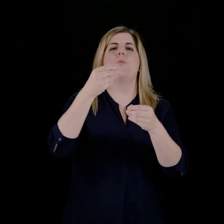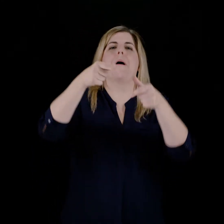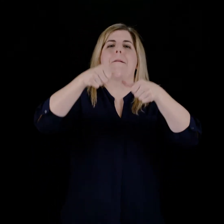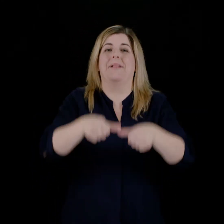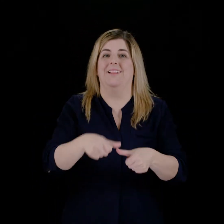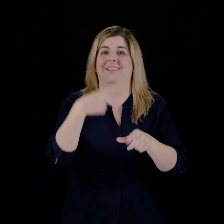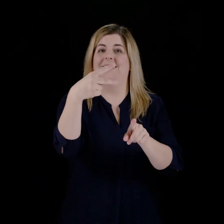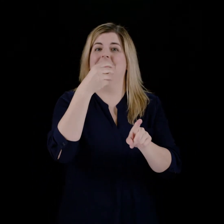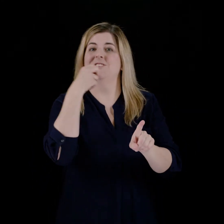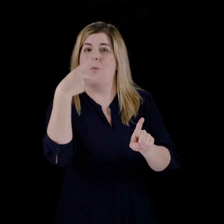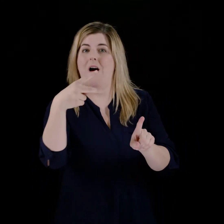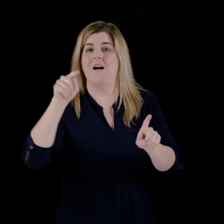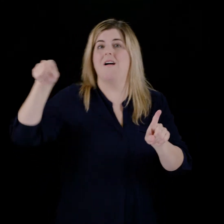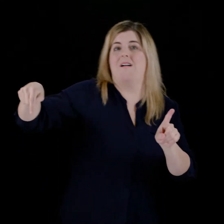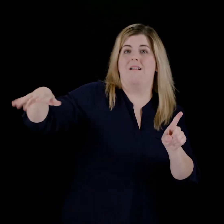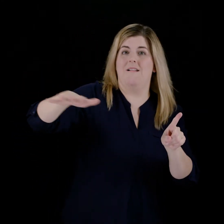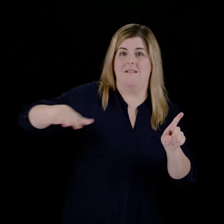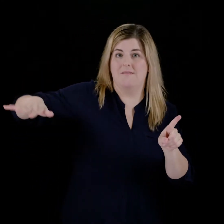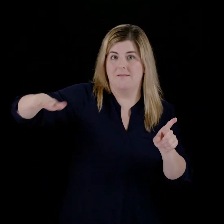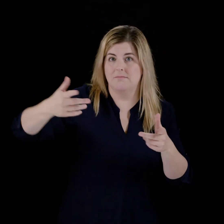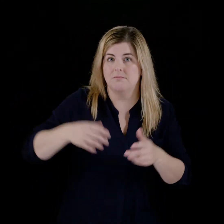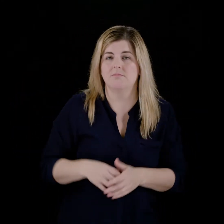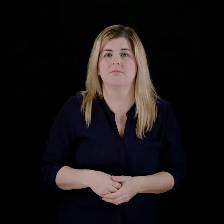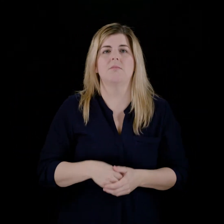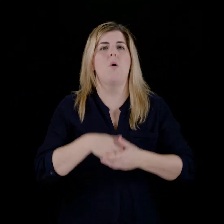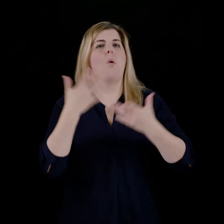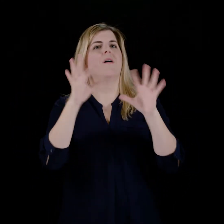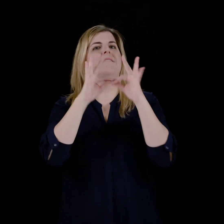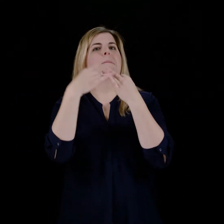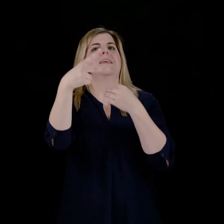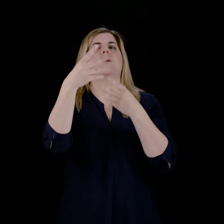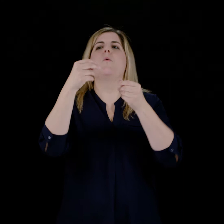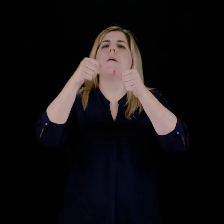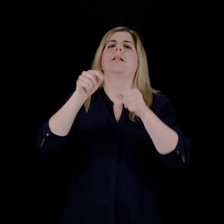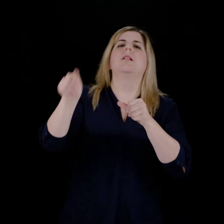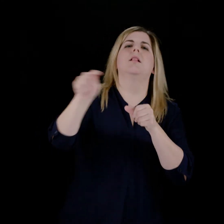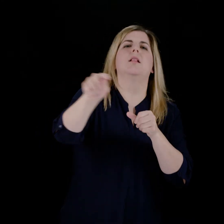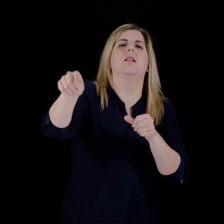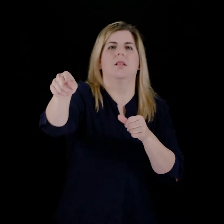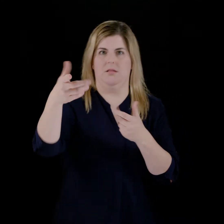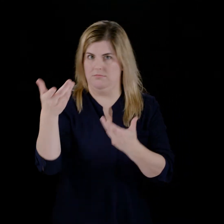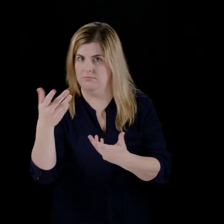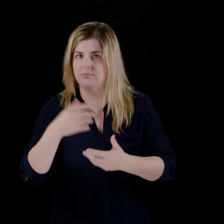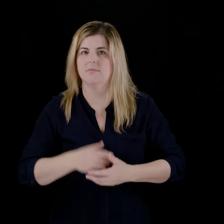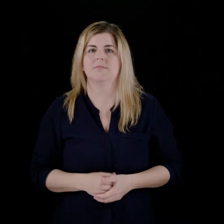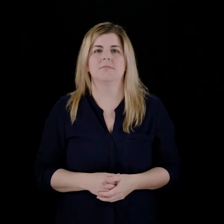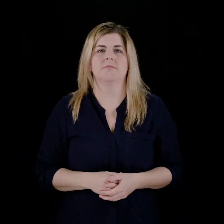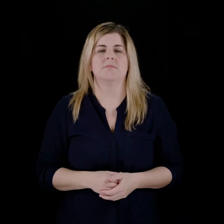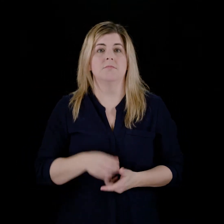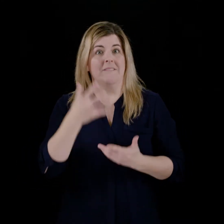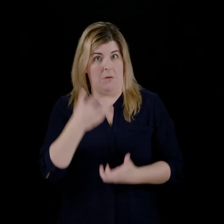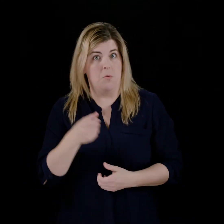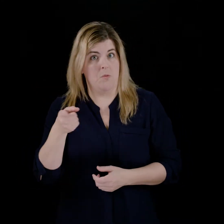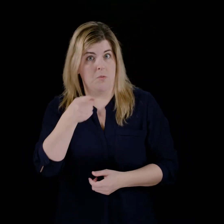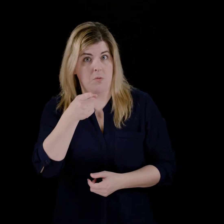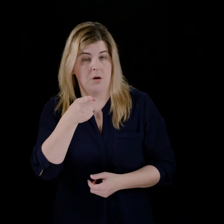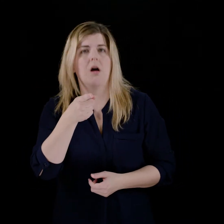de résidence ou celui des membres de votre famille). Pour ce faire, rendez-vous sur En Alerte.